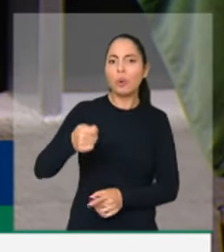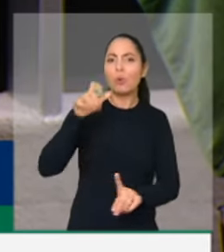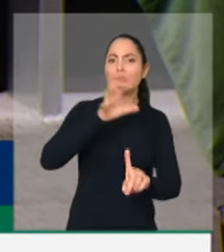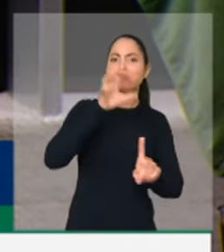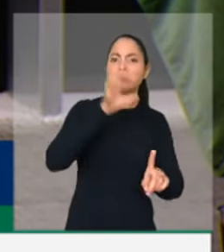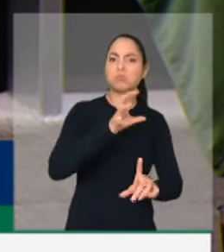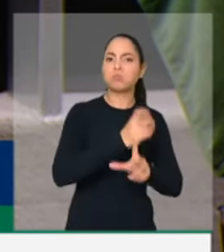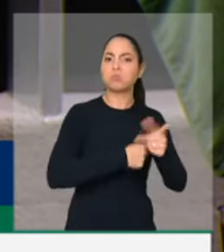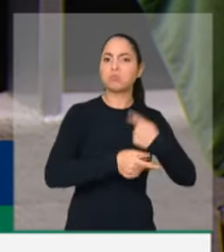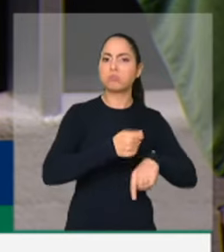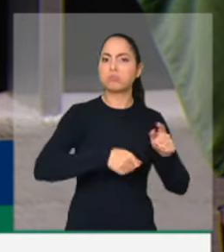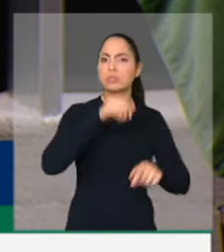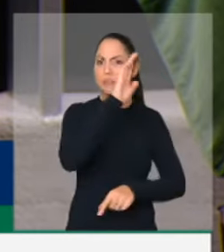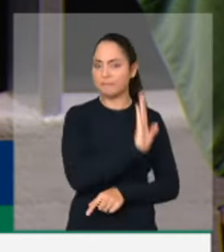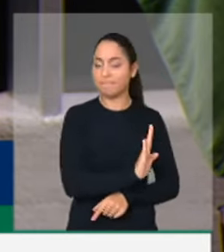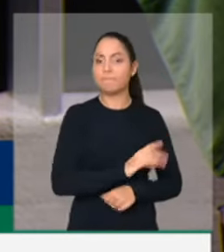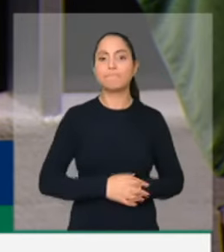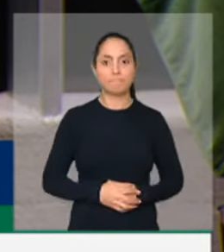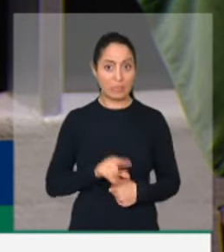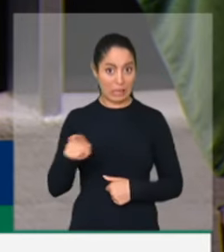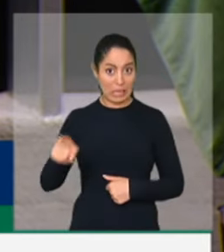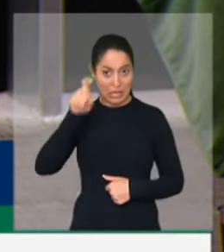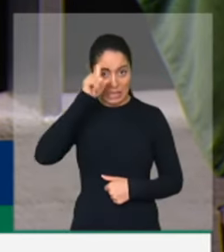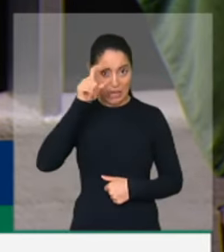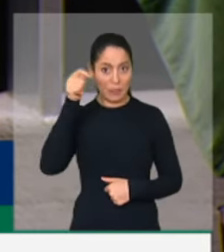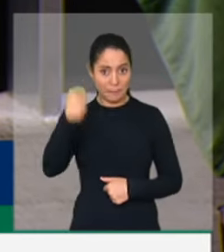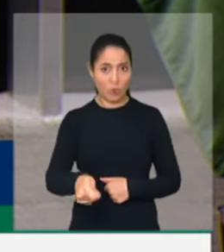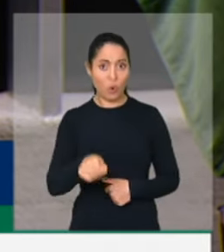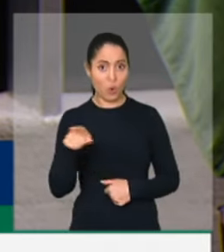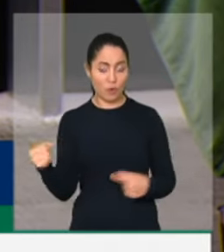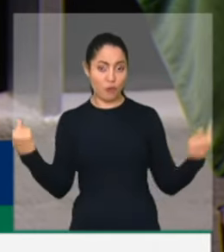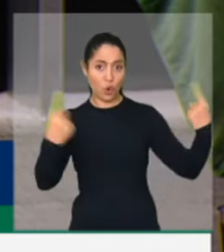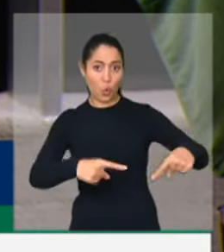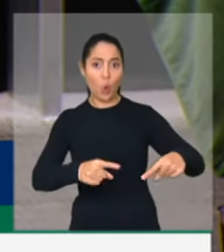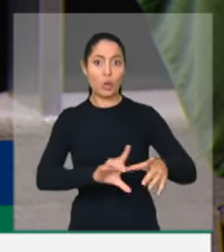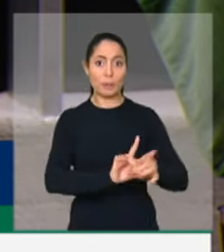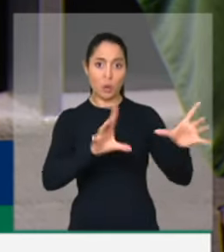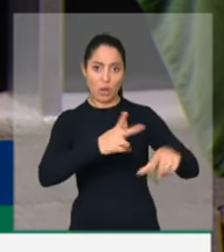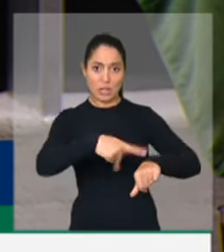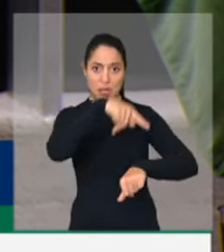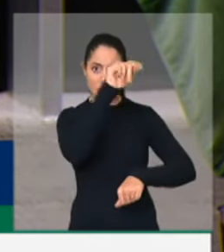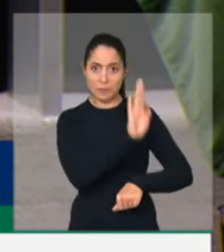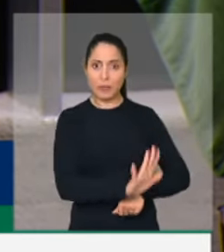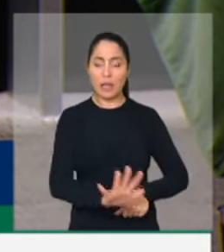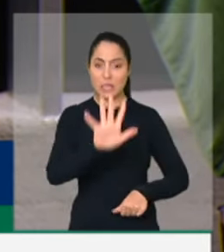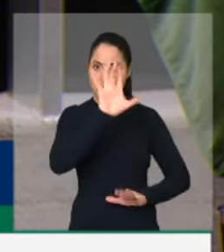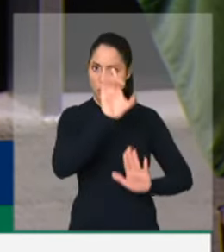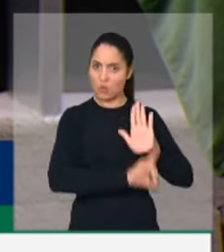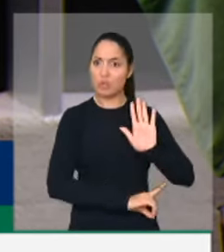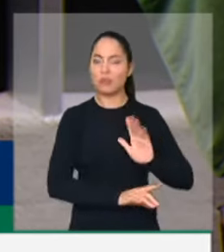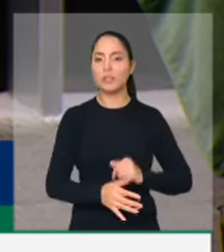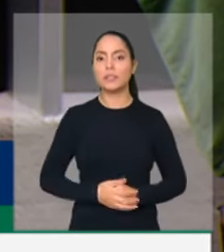DIREITO. E CONSTRUIU.... PAVIMENTOU O CAMINHO PARA A ELEIÇÃO DE JAIR BOLSONARO. ESSE PRESIDENTE GENOCIDA QUE HOJE COMANDA O PAÍS. OU